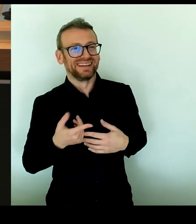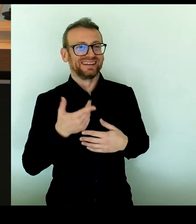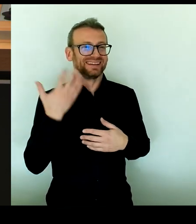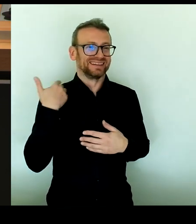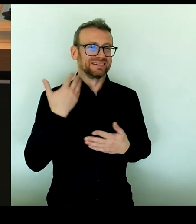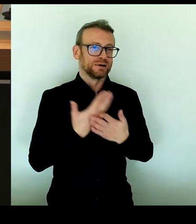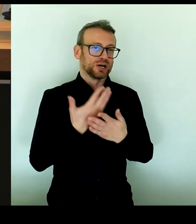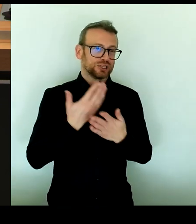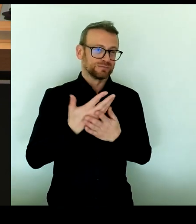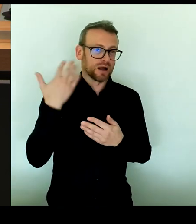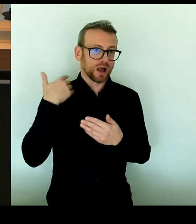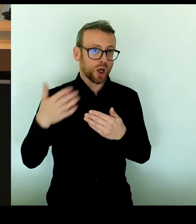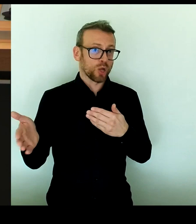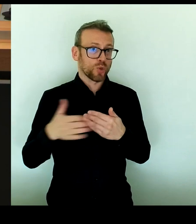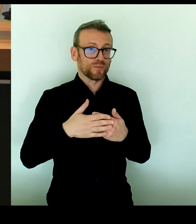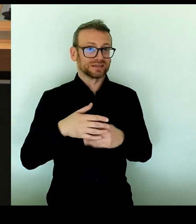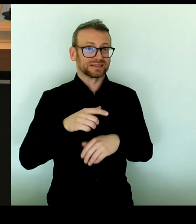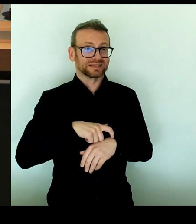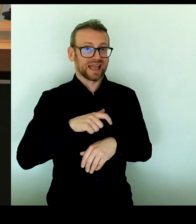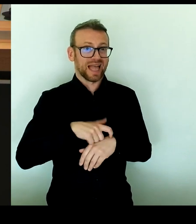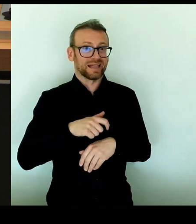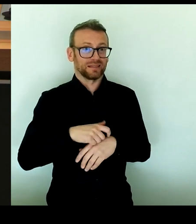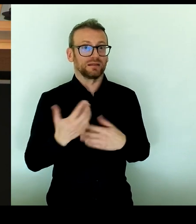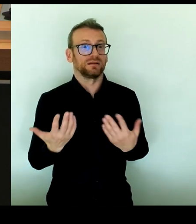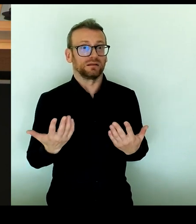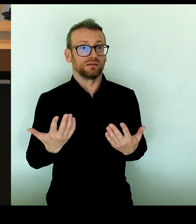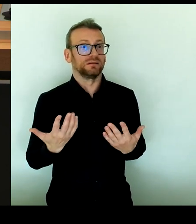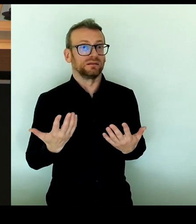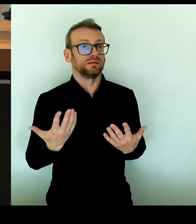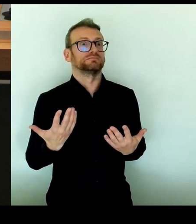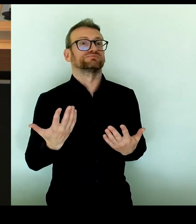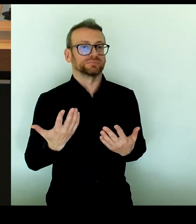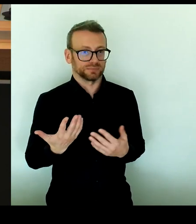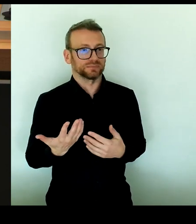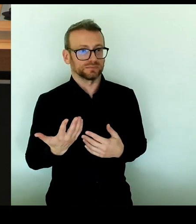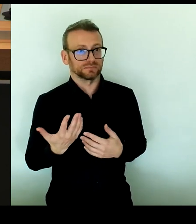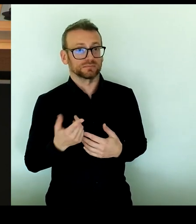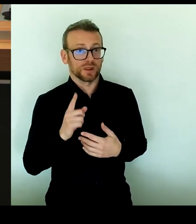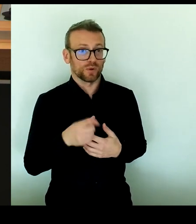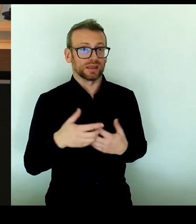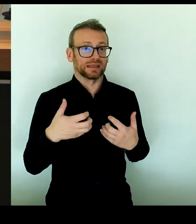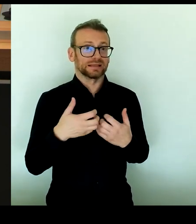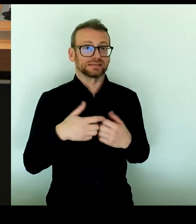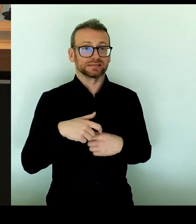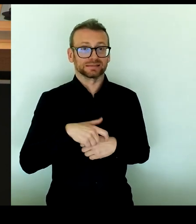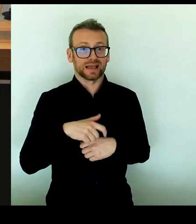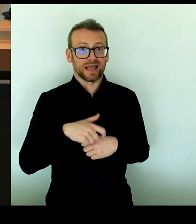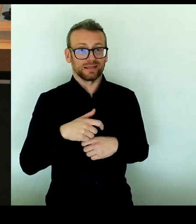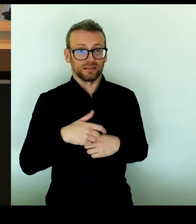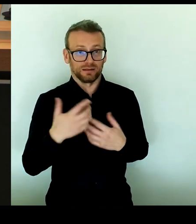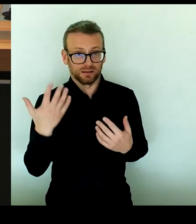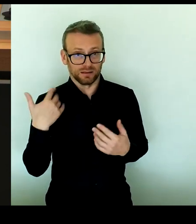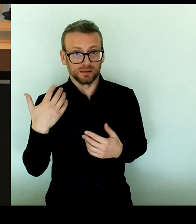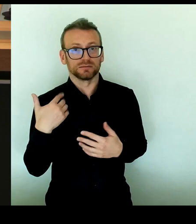Dieses Flächenschutzgesetz beschäftigt sich nicht mit der Definition von Kleingärten und stellt deshalb keinen Konflikt